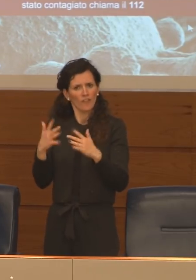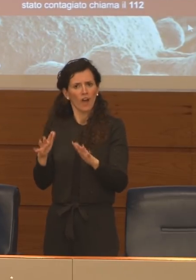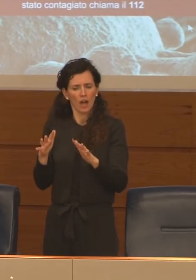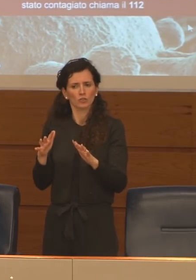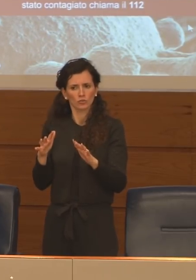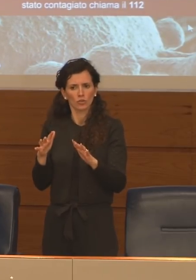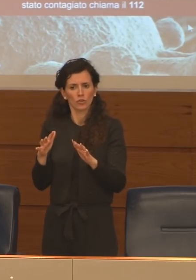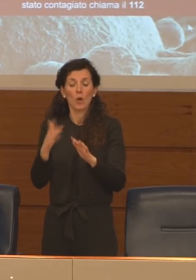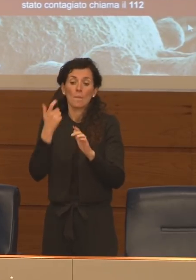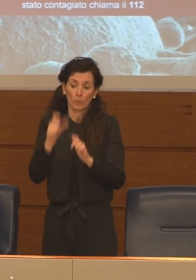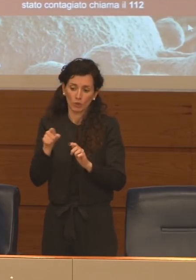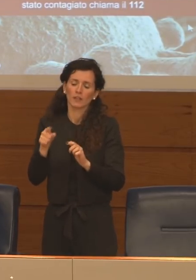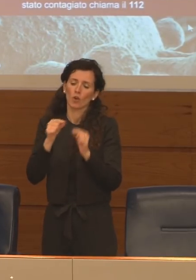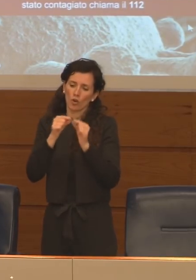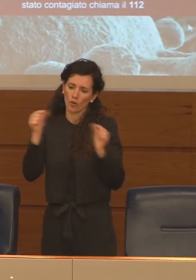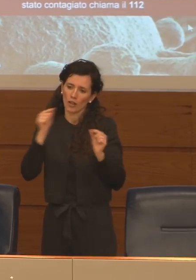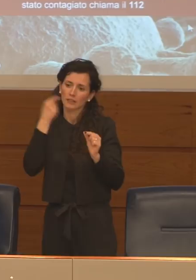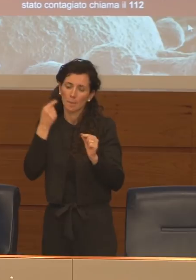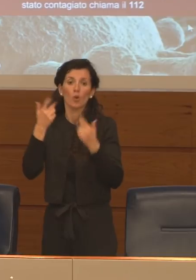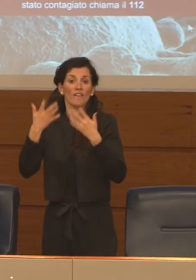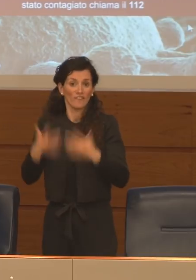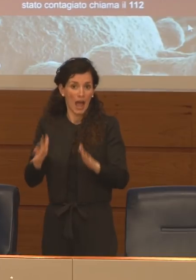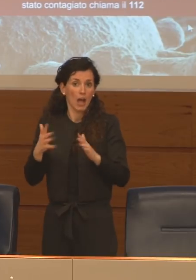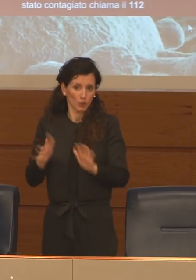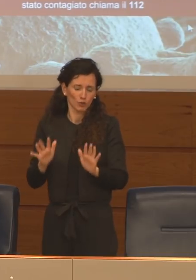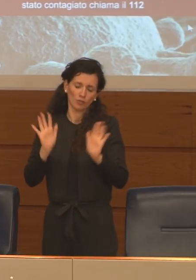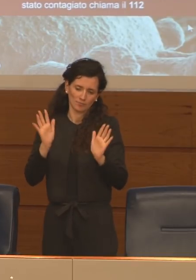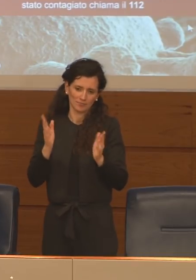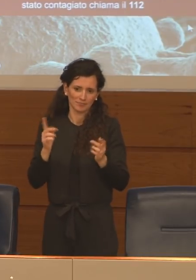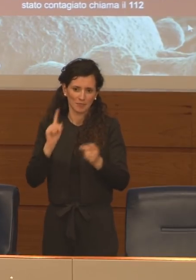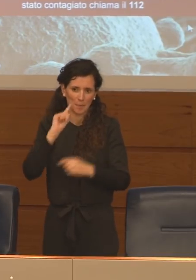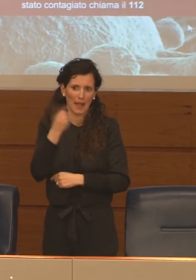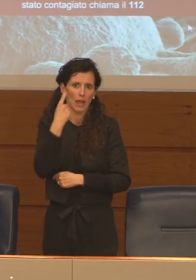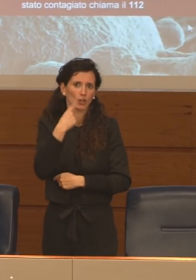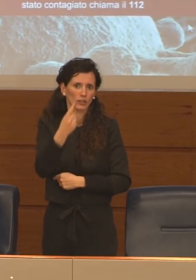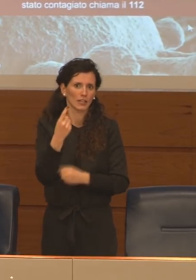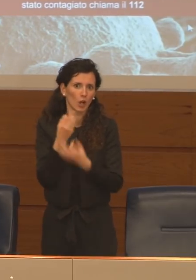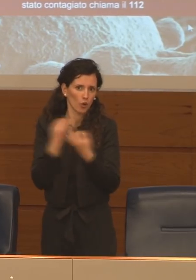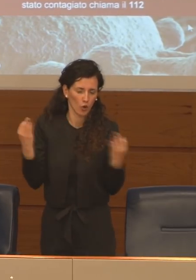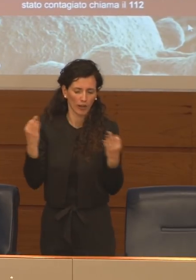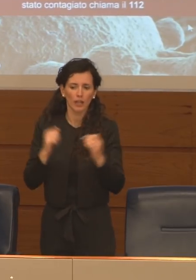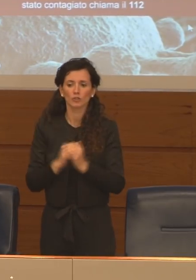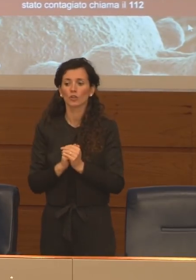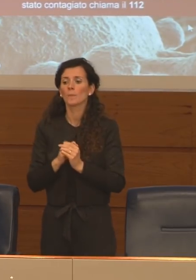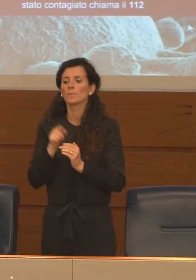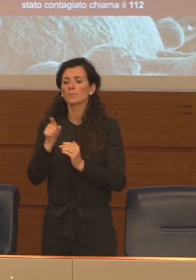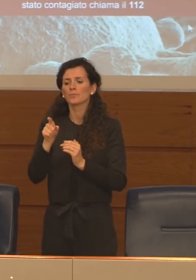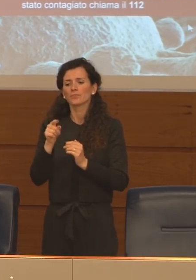effettuato il tampone più correttamente, hanno avuto una infezione questa